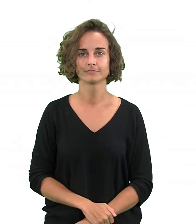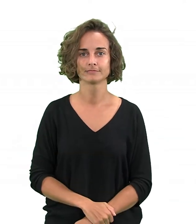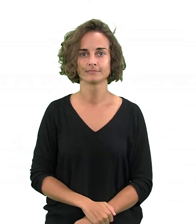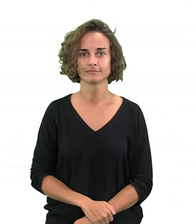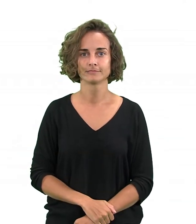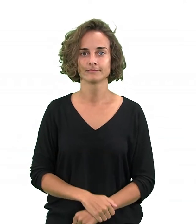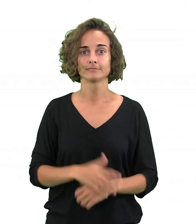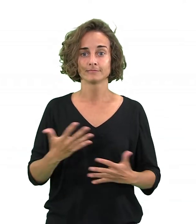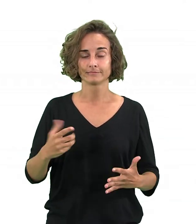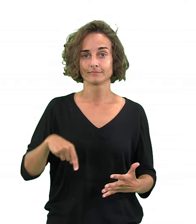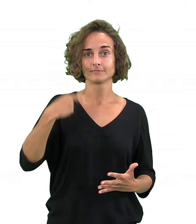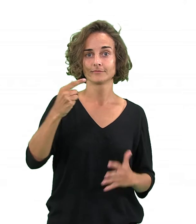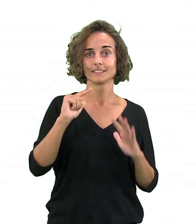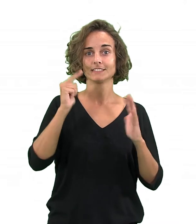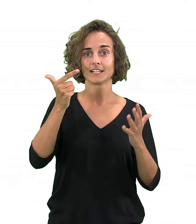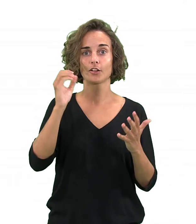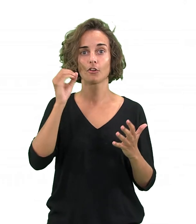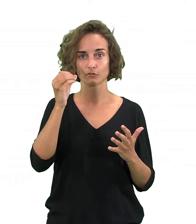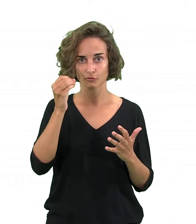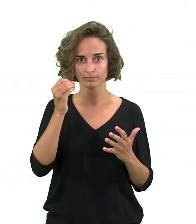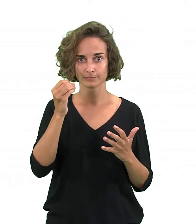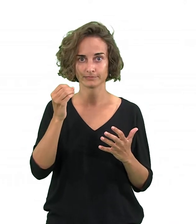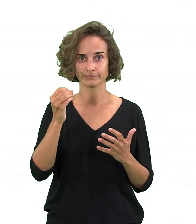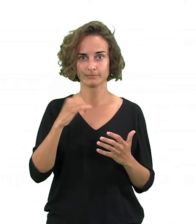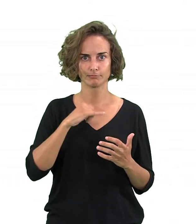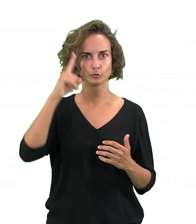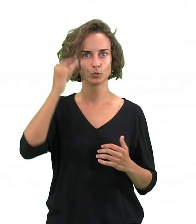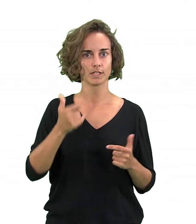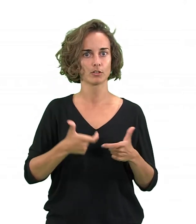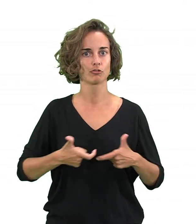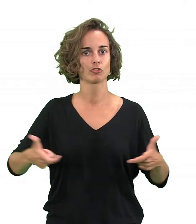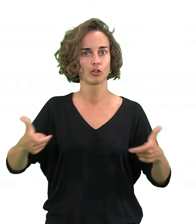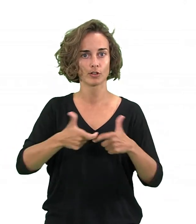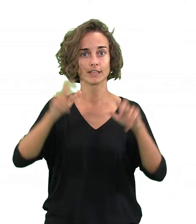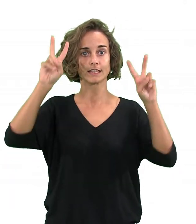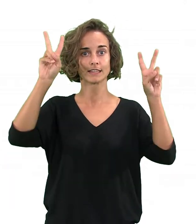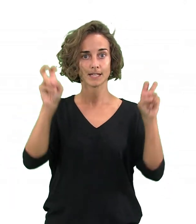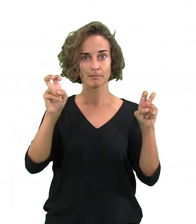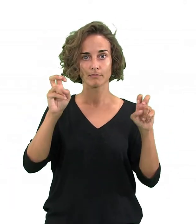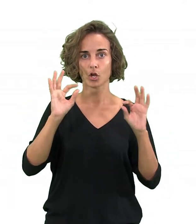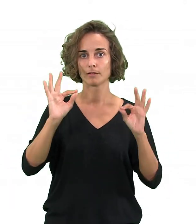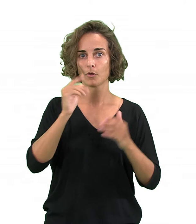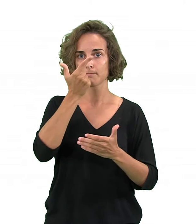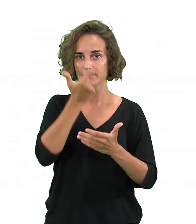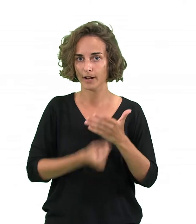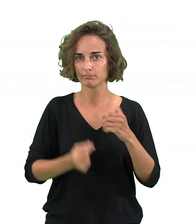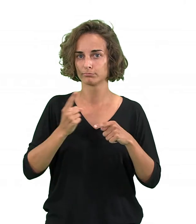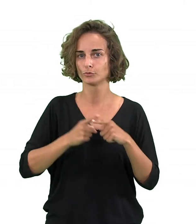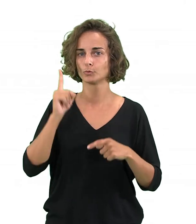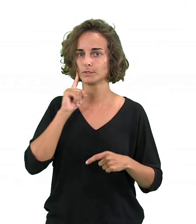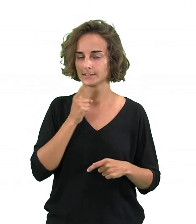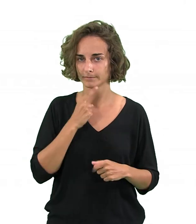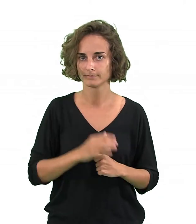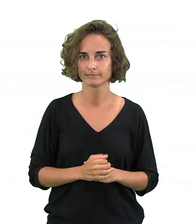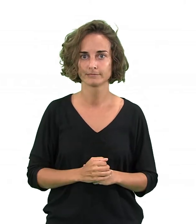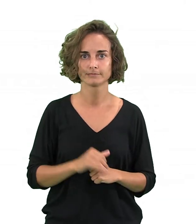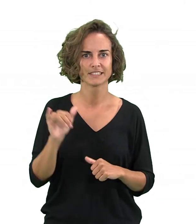À cette occasion, une journée de colloque sur le thème "Enseignement bilingue et surdité" est organisée ce 17 octobre.